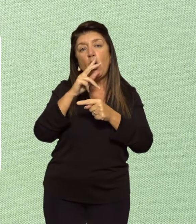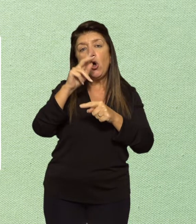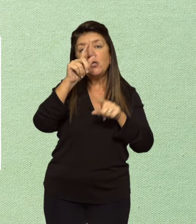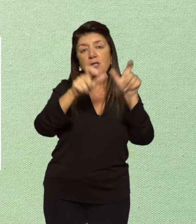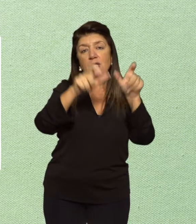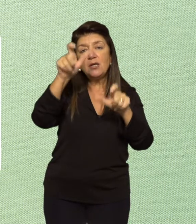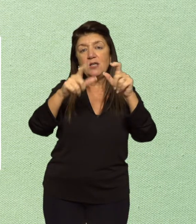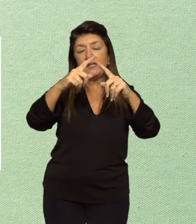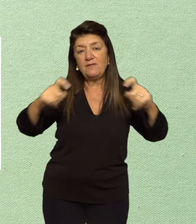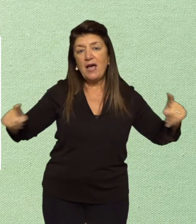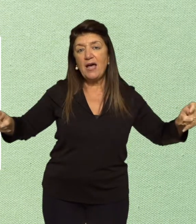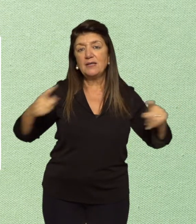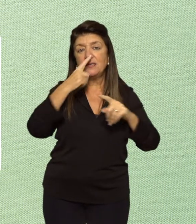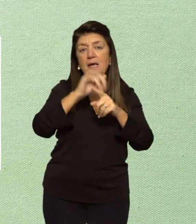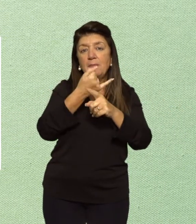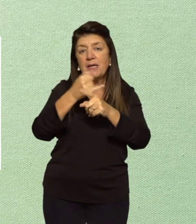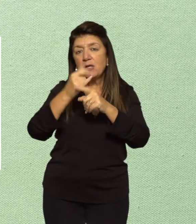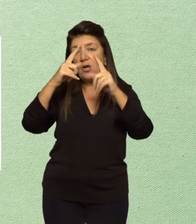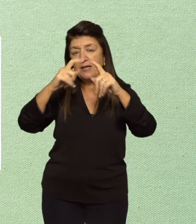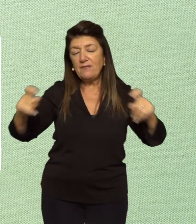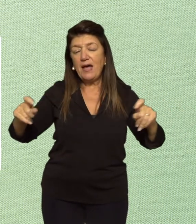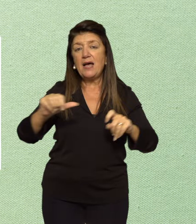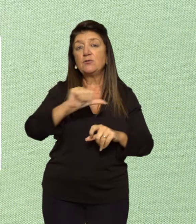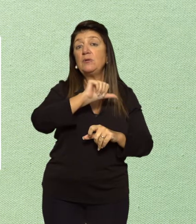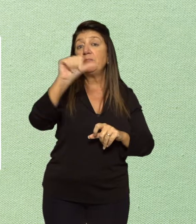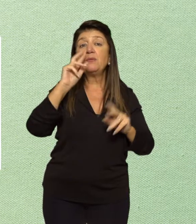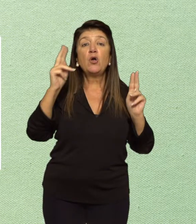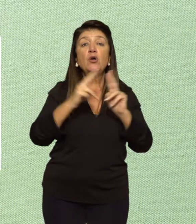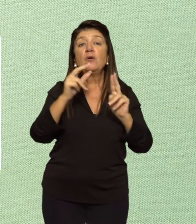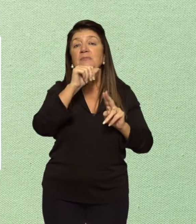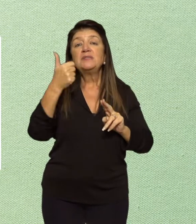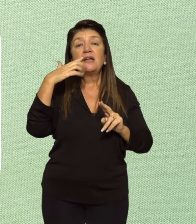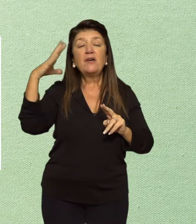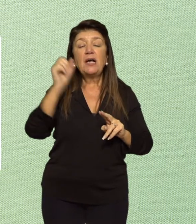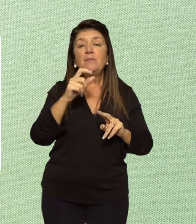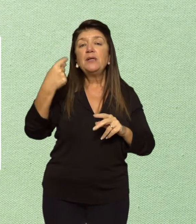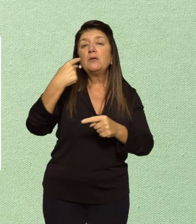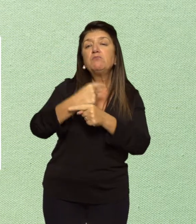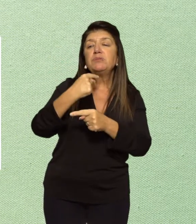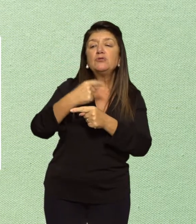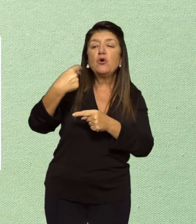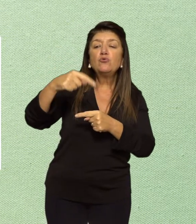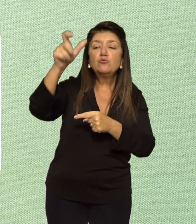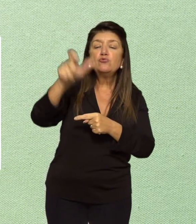è capire qual è la tua esigenza. Di solito faccio l'esempio del sarto, si arriva, si prendono le misure,